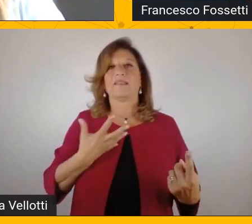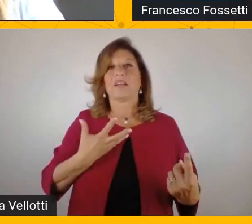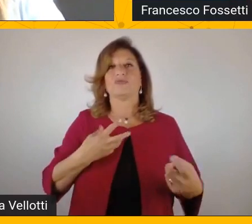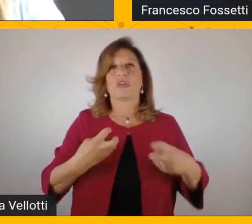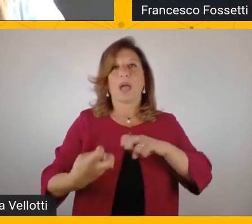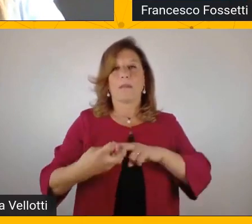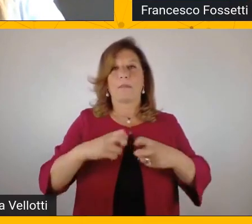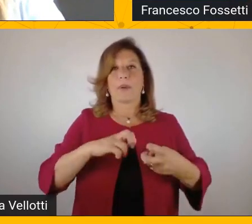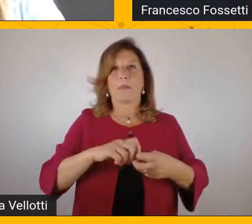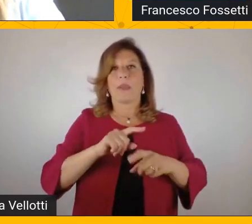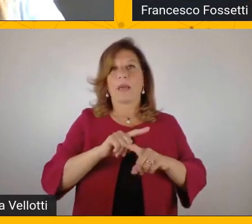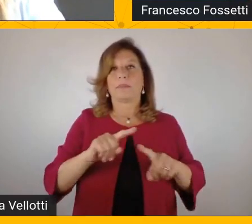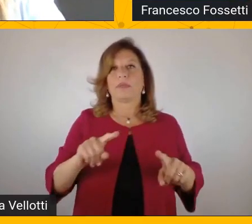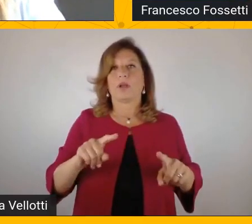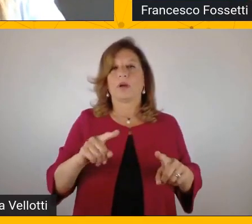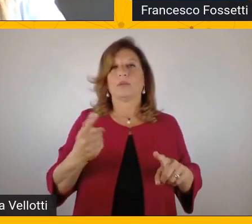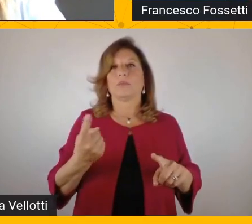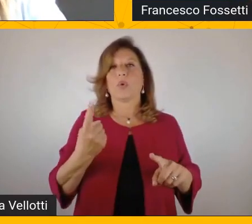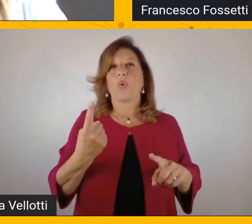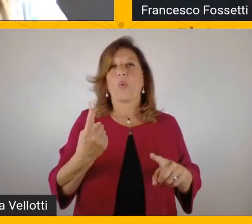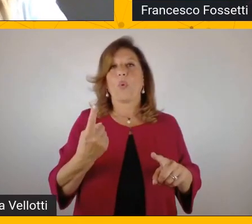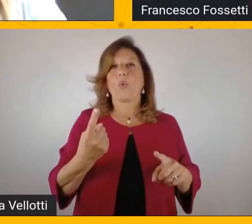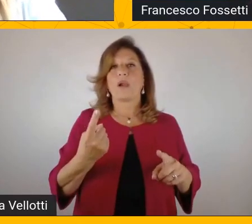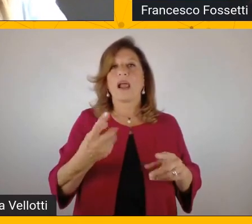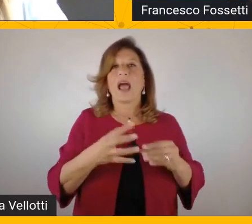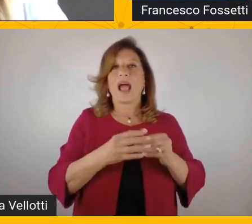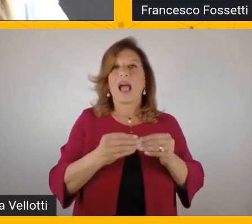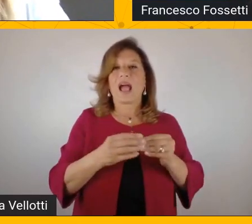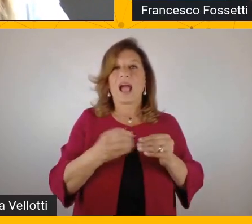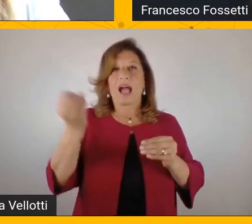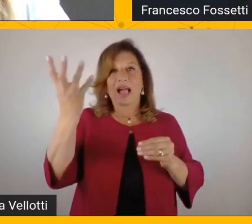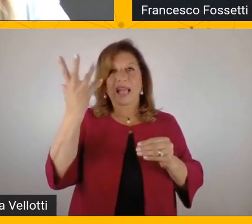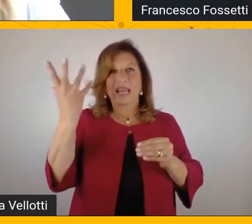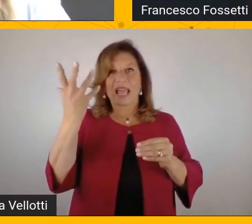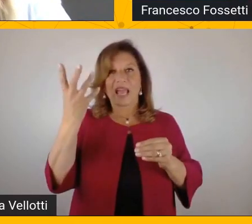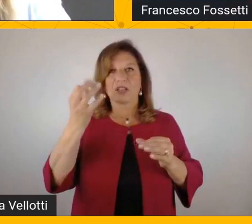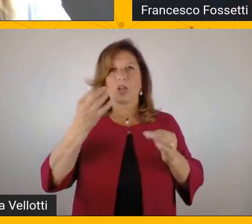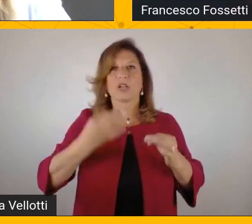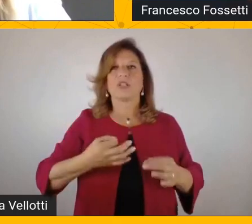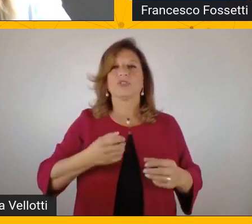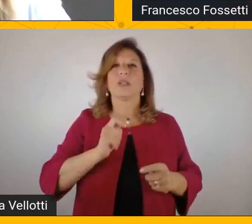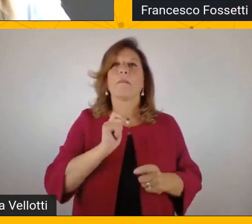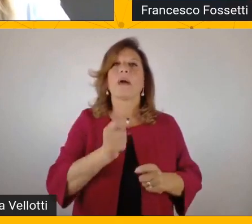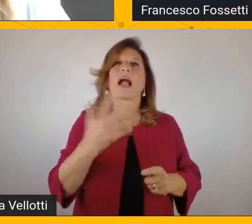è problematica, cioè se un eh content creator decide